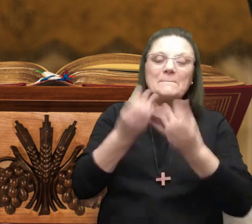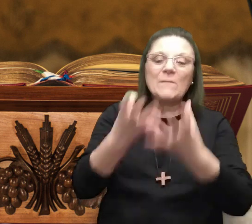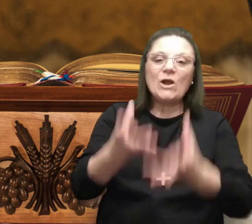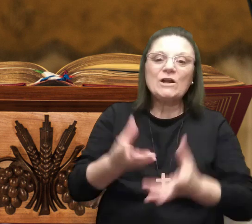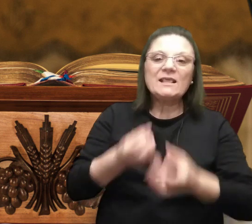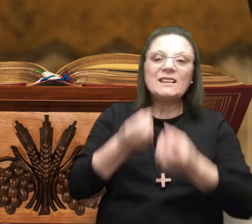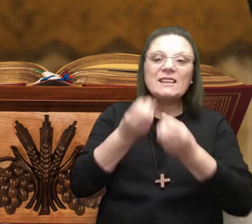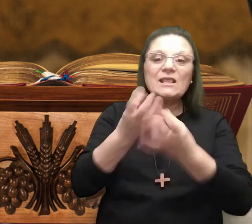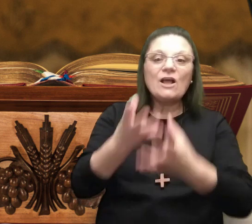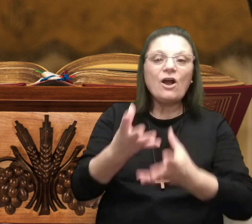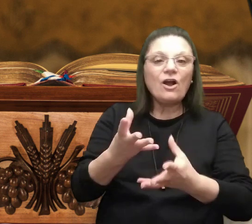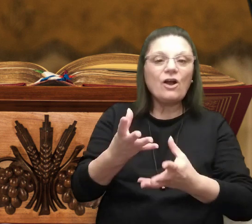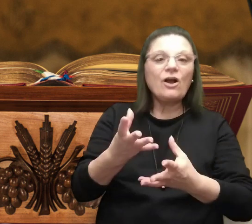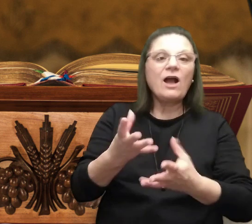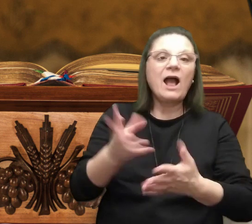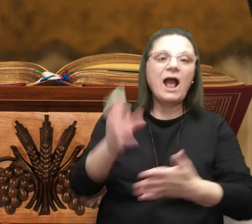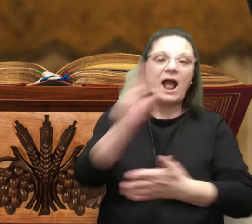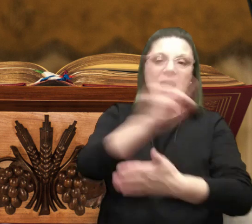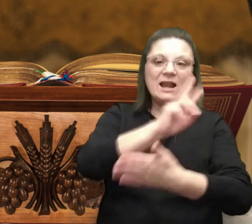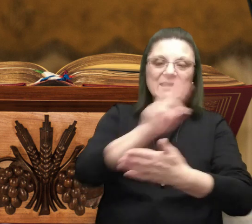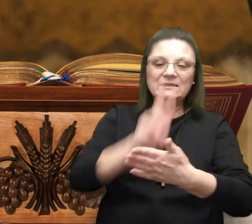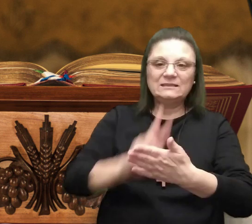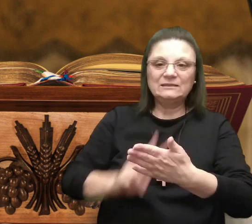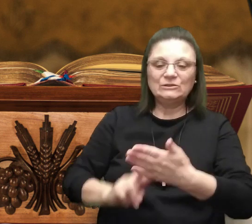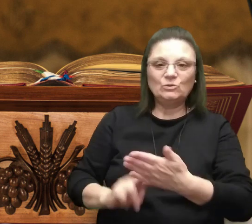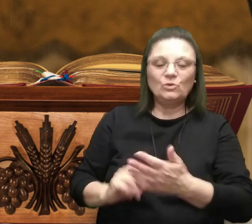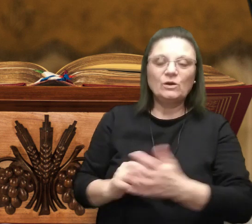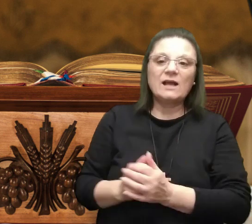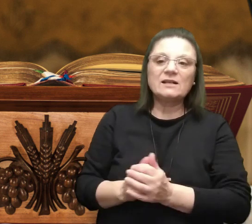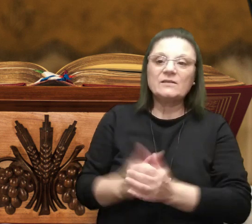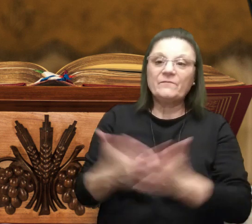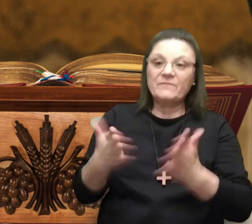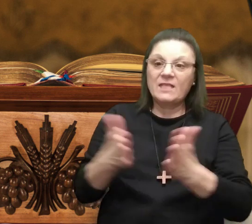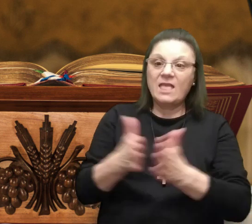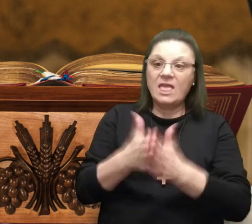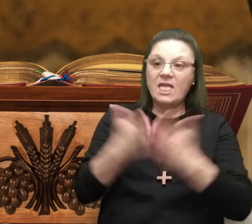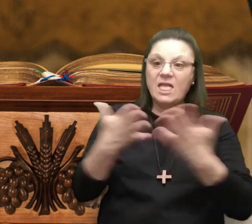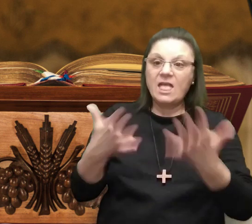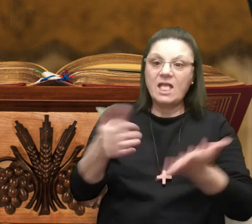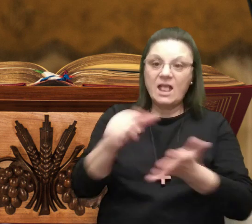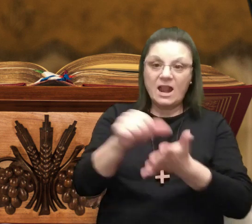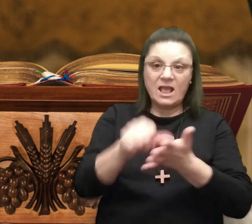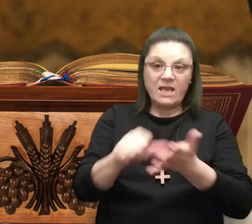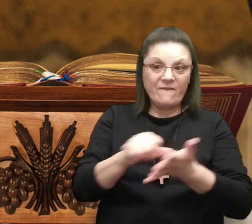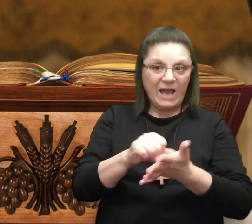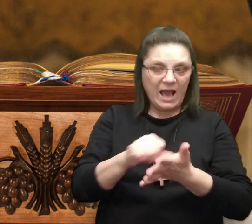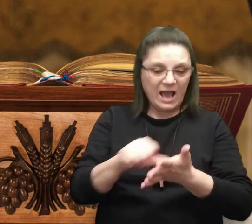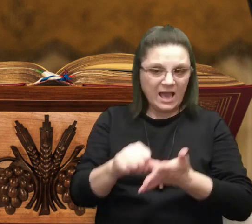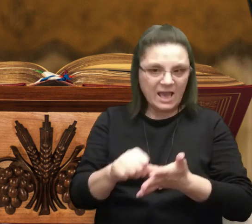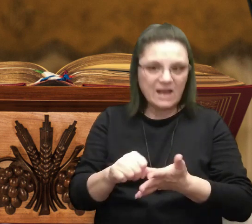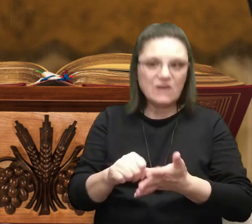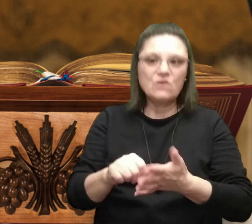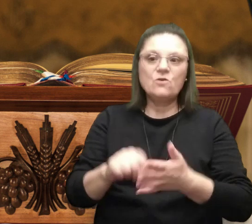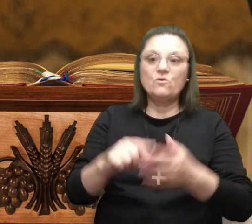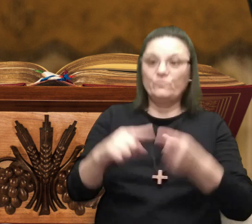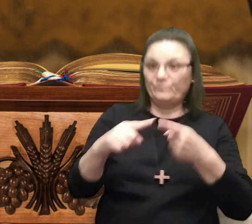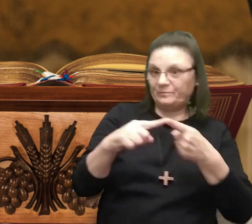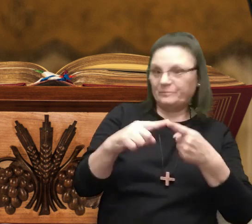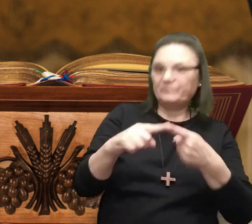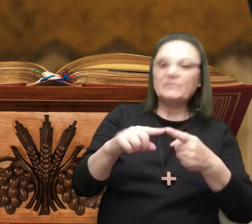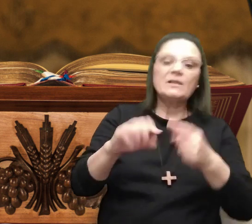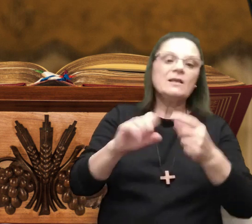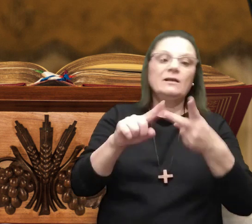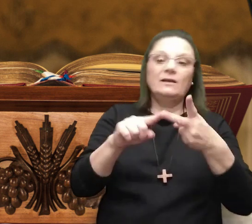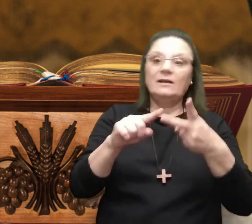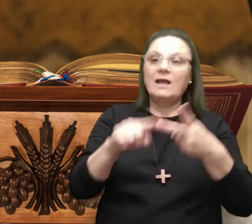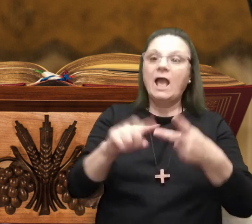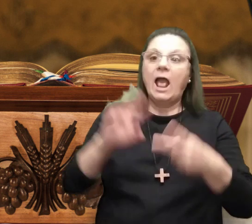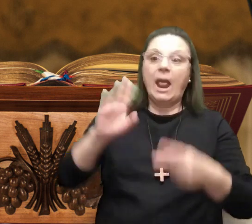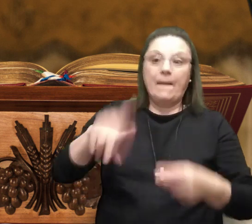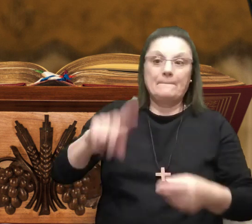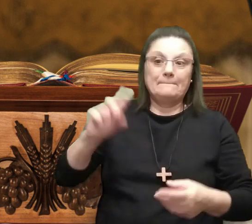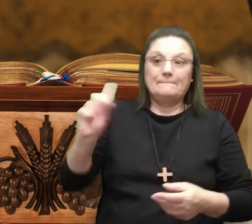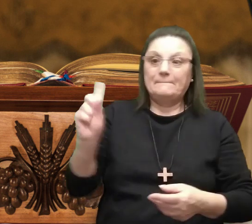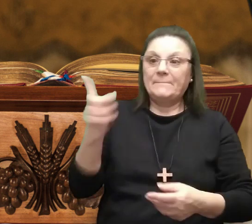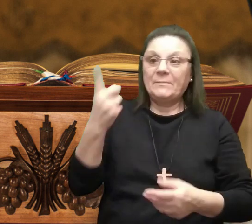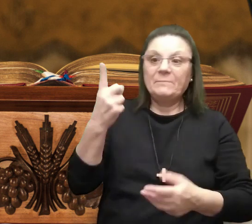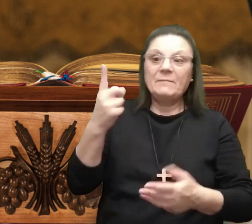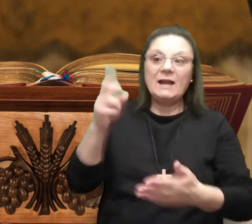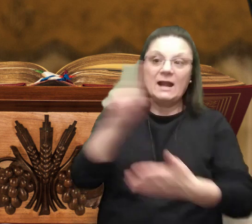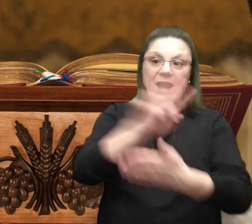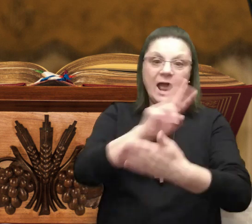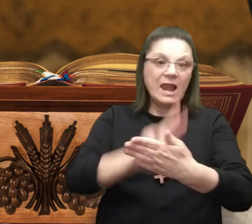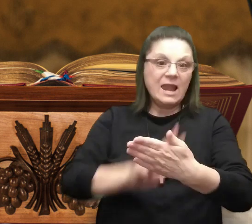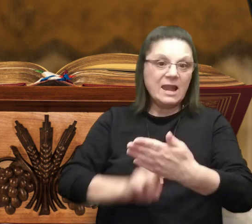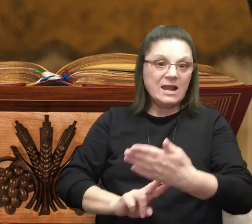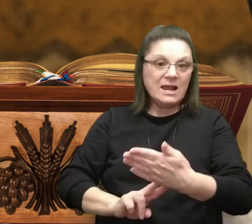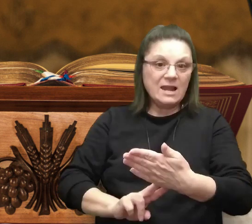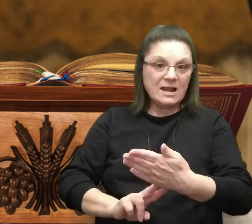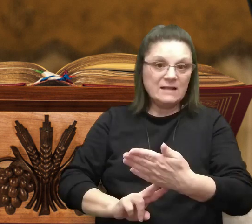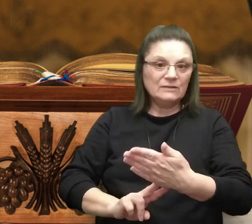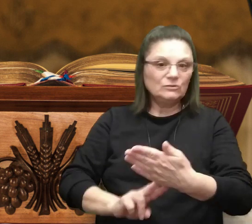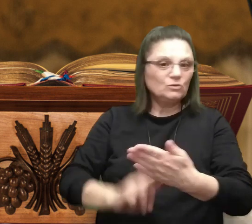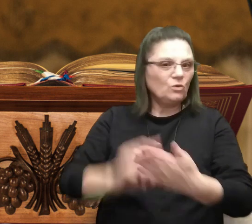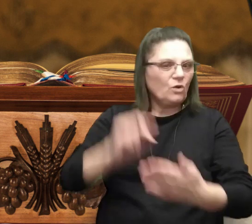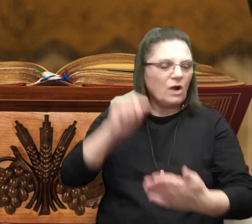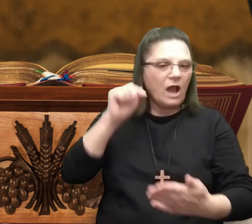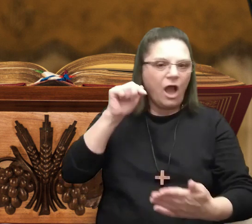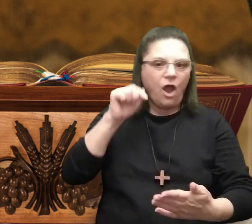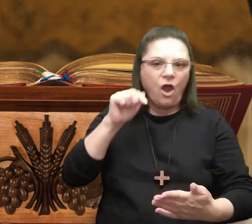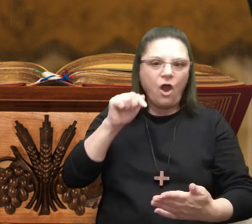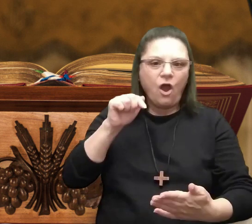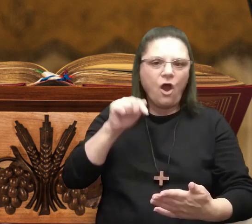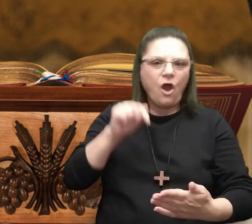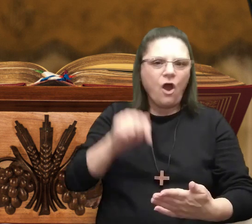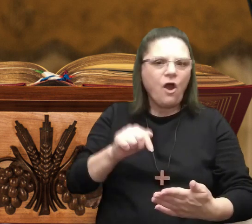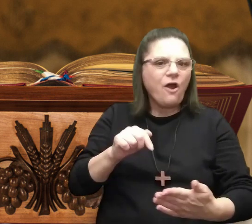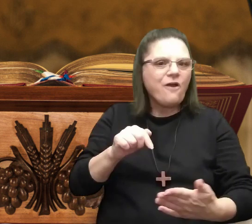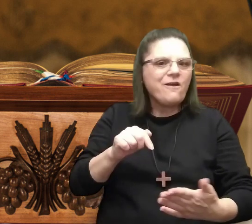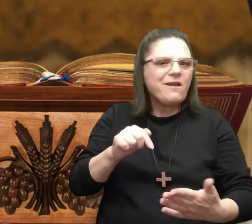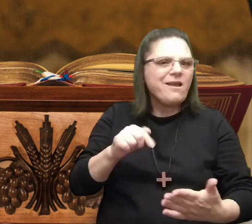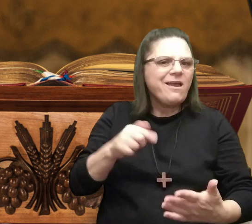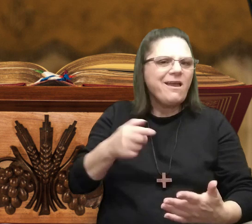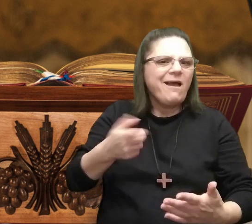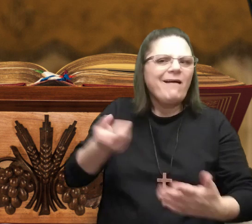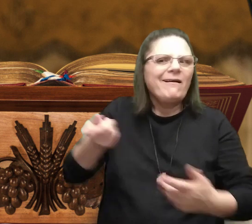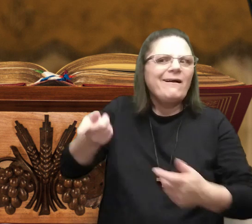Monición a las lecturas El evangelio y la primera lectura de hoy